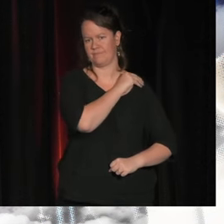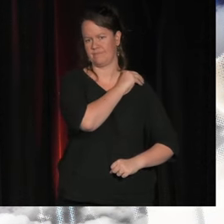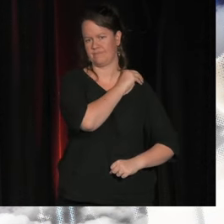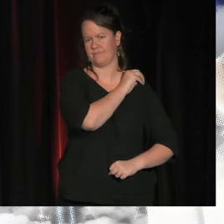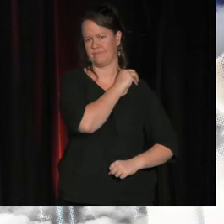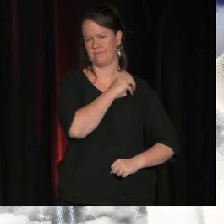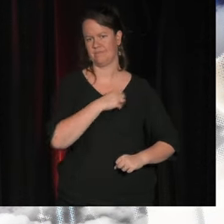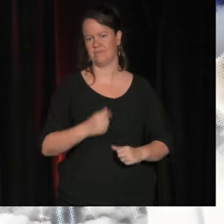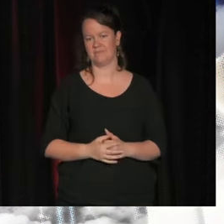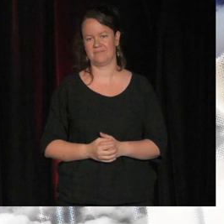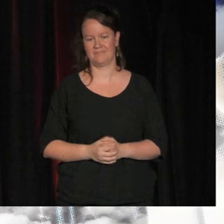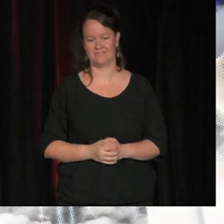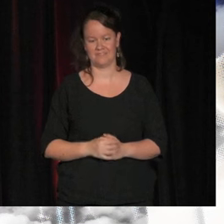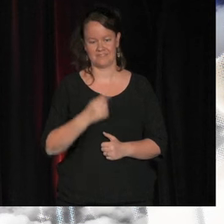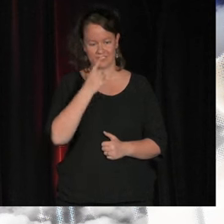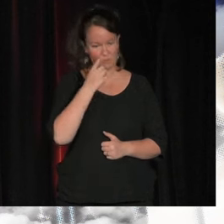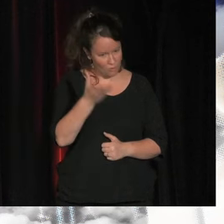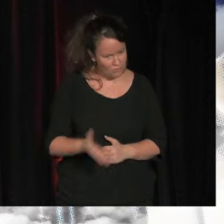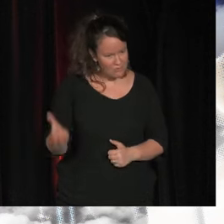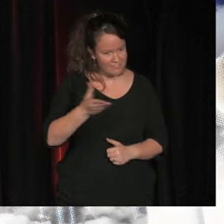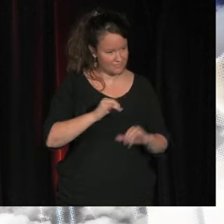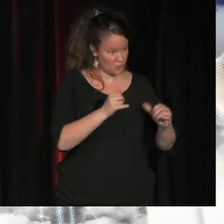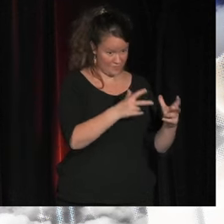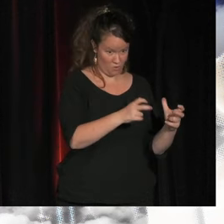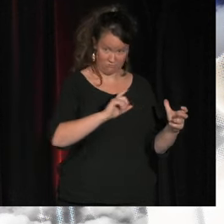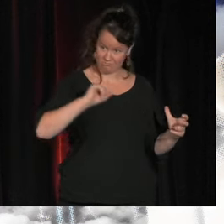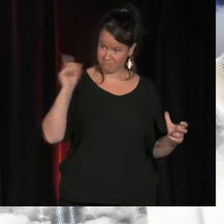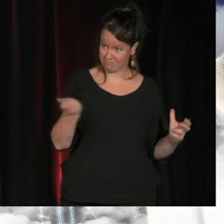sont des œuvres d'art et si oui, comment est-ce qu'on fait pour le